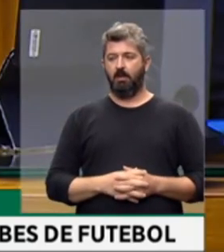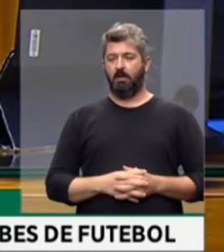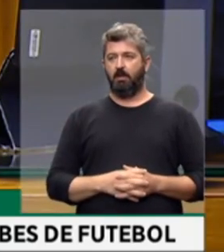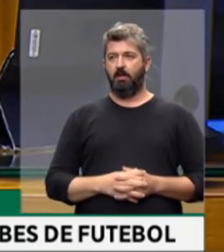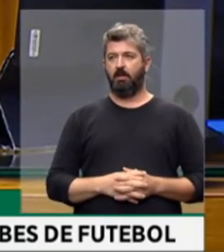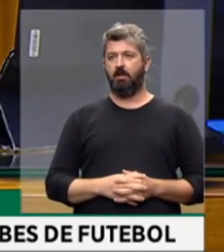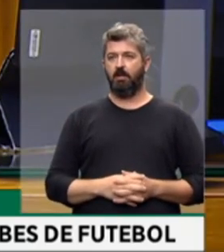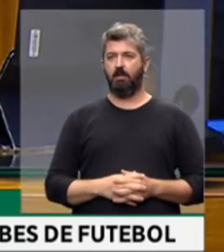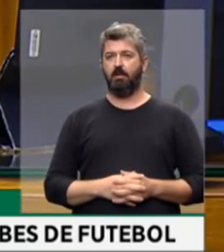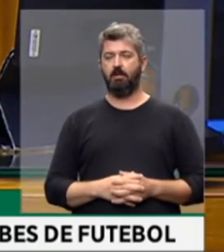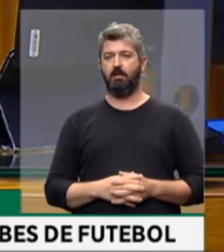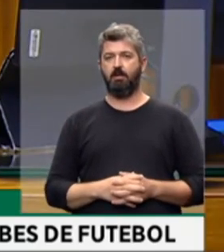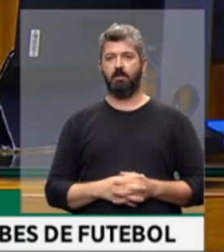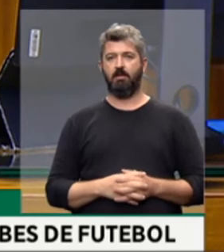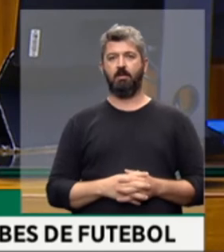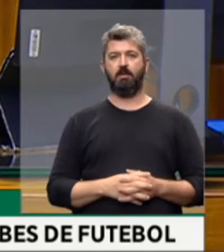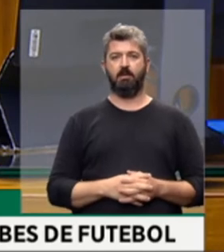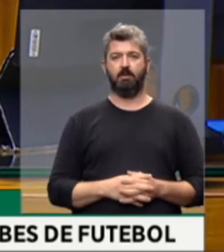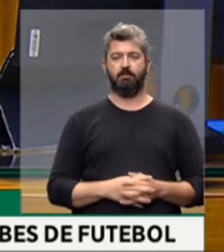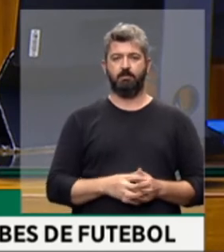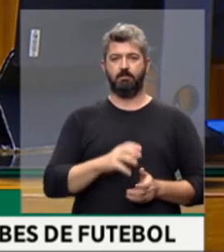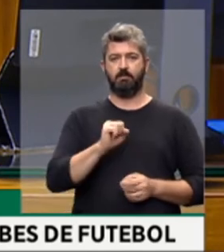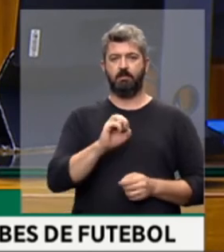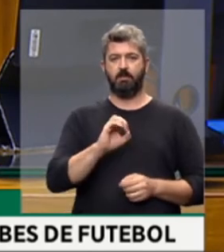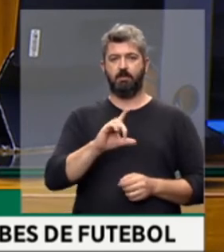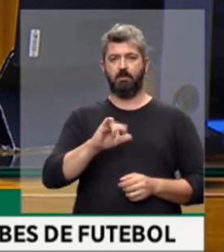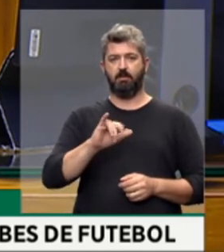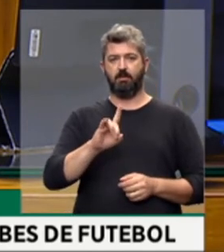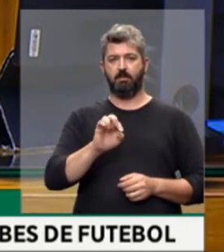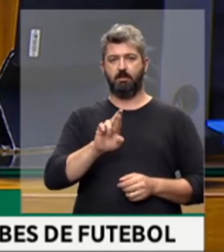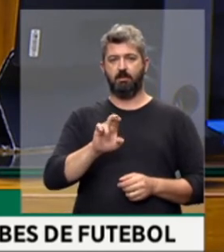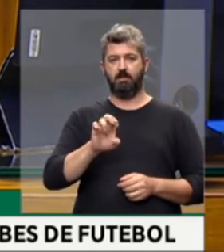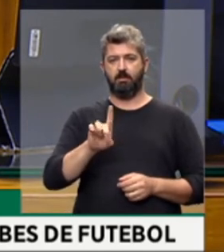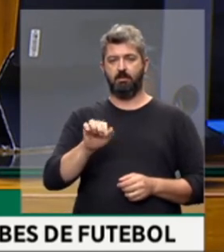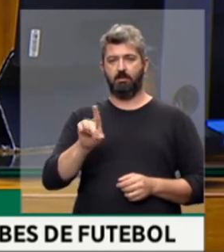VOTA O PDT? -- [DEPUTADO]: PRESIDENTE O PDT VOTA SIM PELA APROVAÇÃO DA EMENDA, OBRIGADO. -- [PRESIDENTE]: